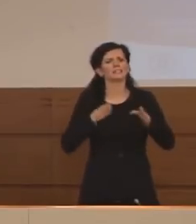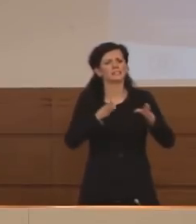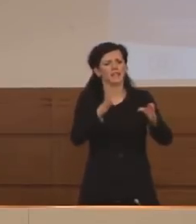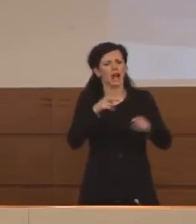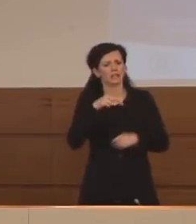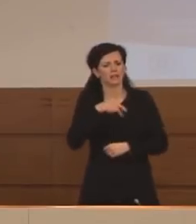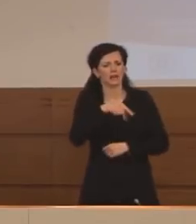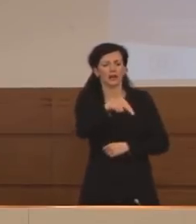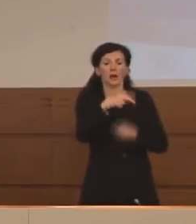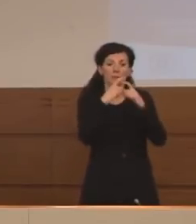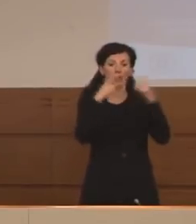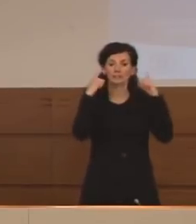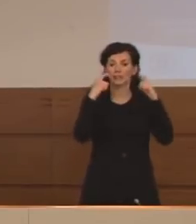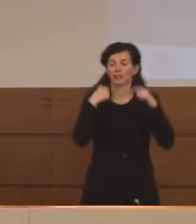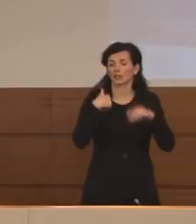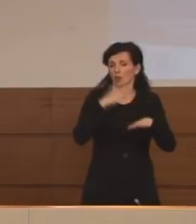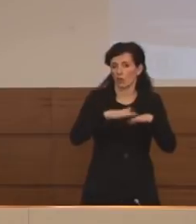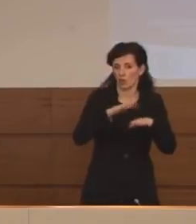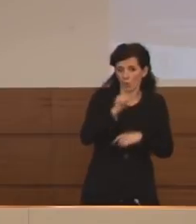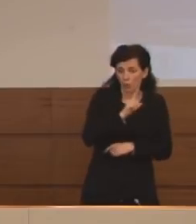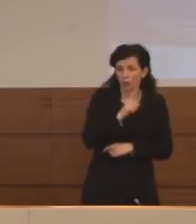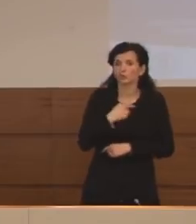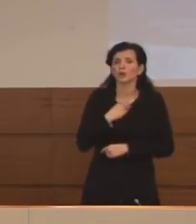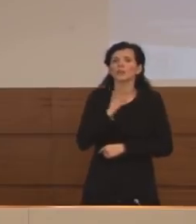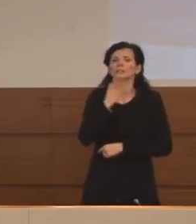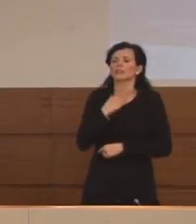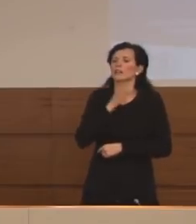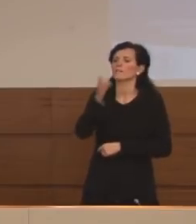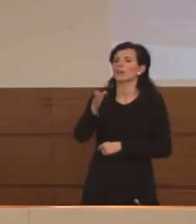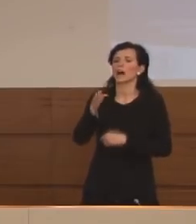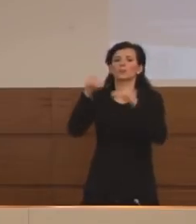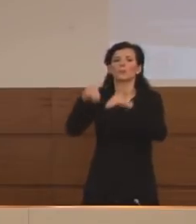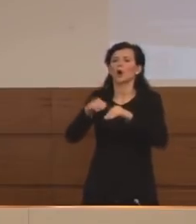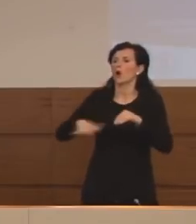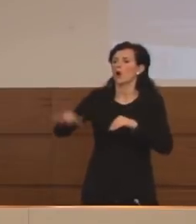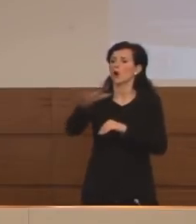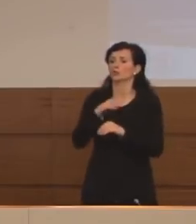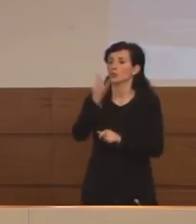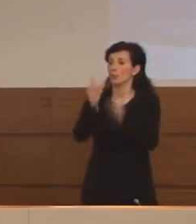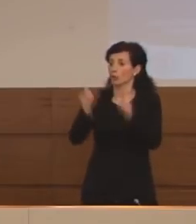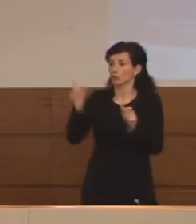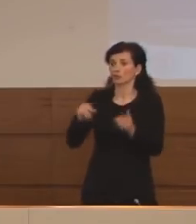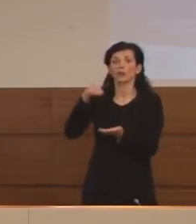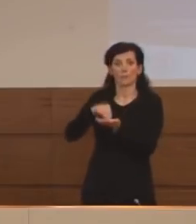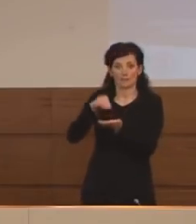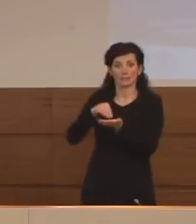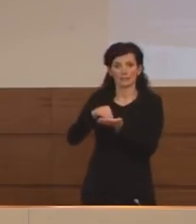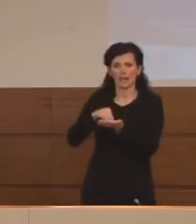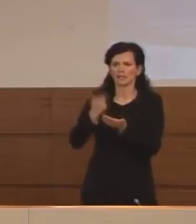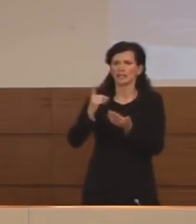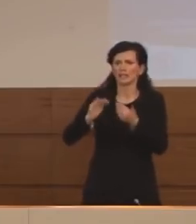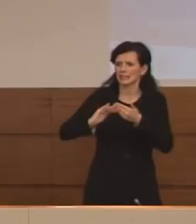se devo entrare in un luogo pubblico in cui ci sono diverse persone e non c'è sufficiente distanziamento sociale